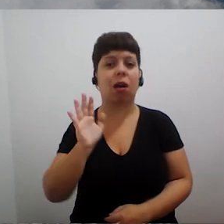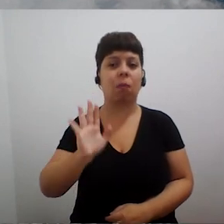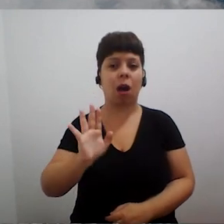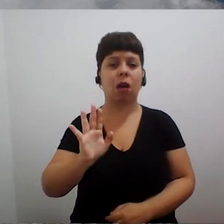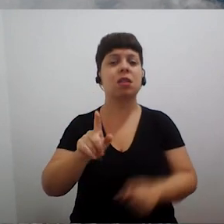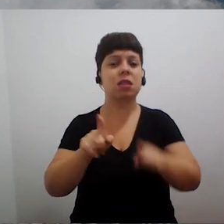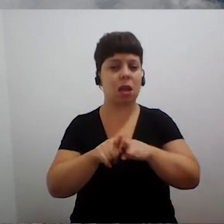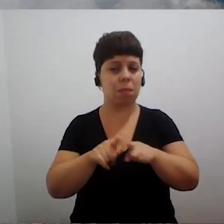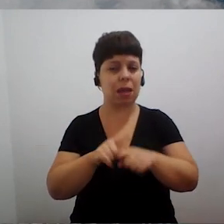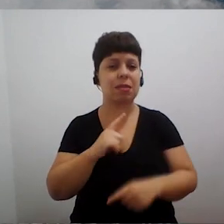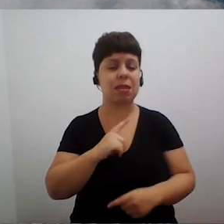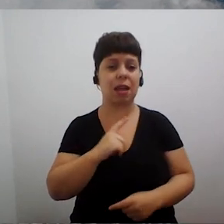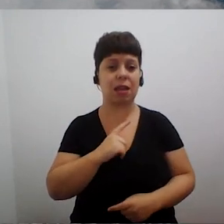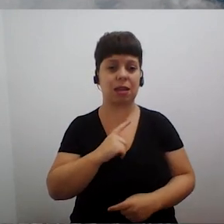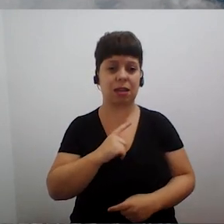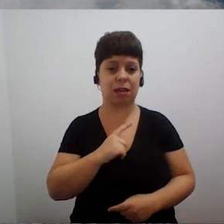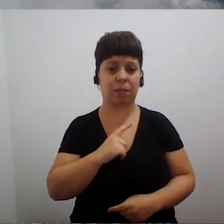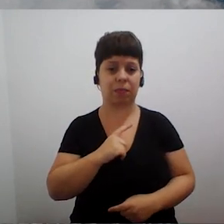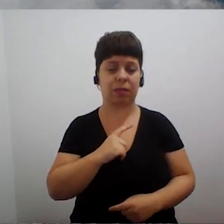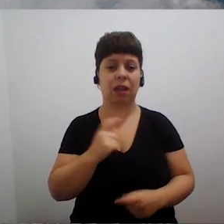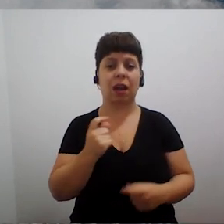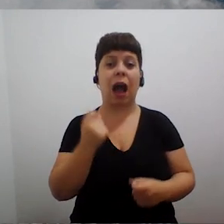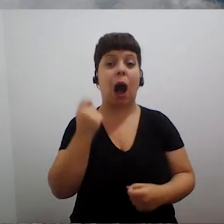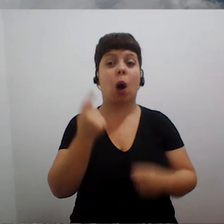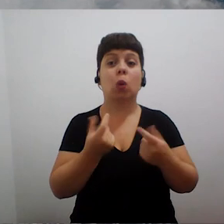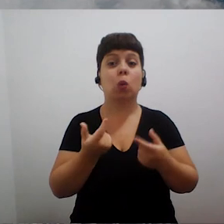alguns grupos que não estão envolvidos com essas iniciativas.